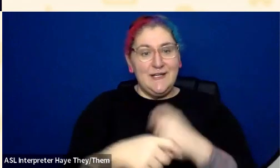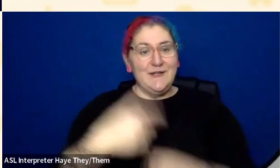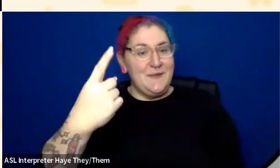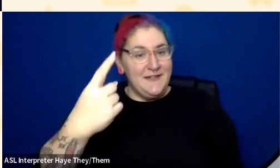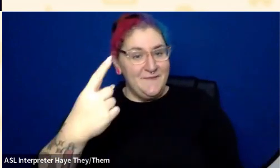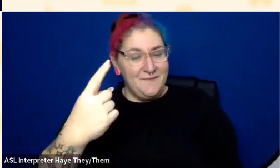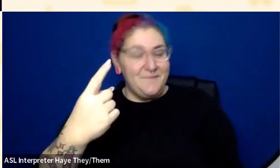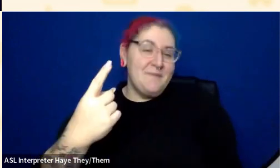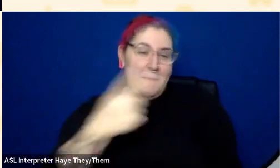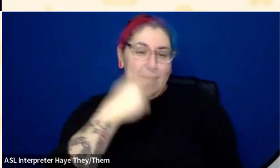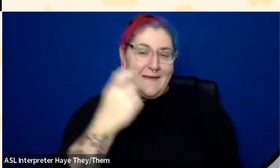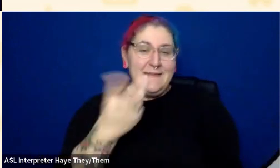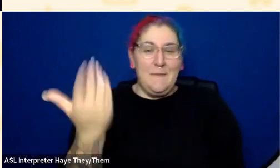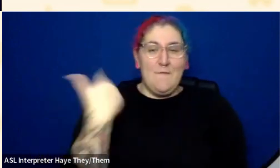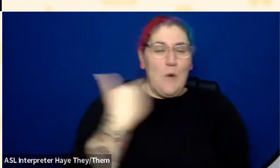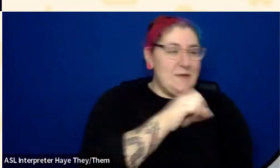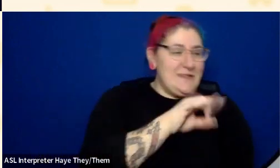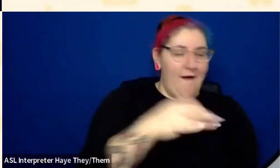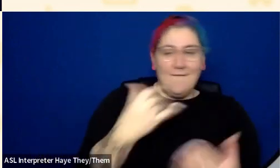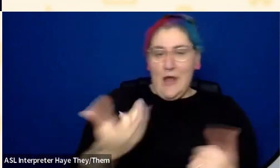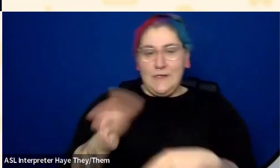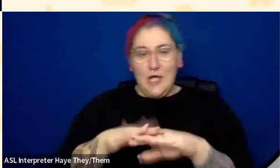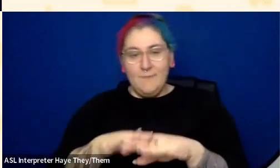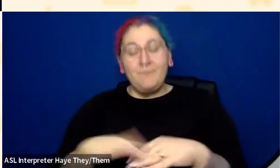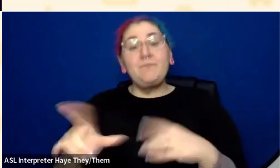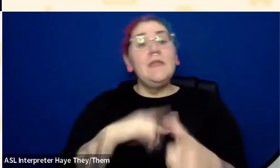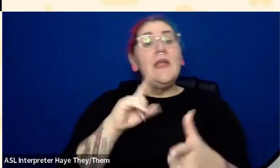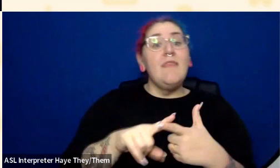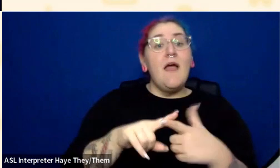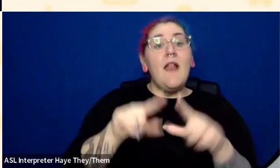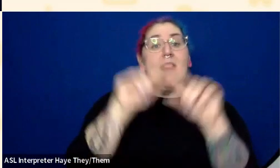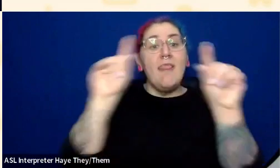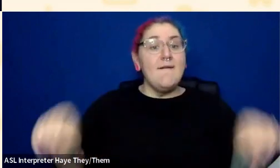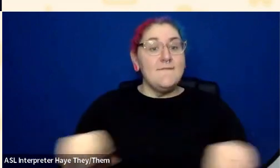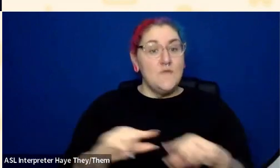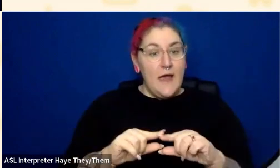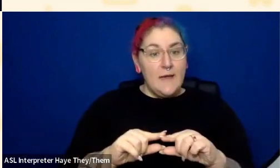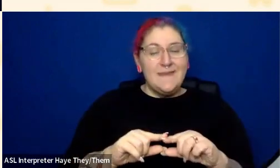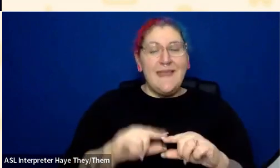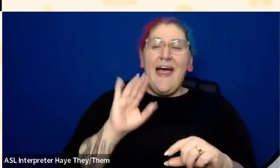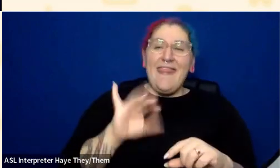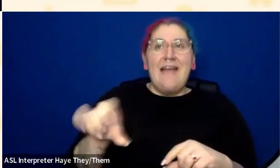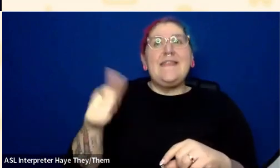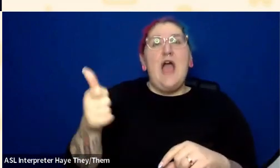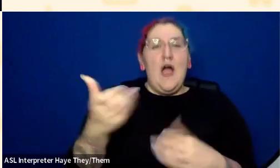Luego están los marcos, esa es realmente la única otra cosa. Tienes el ID del reproductor y luego los marcos.